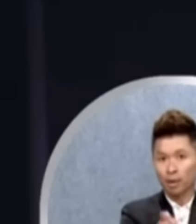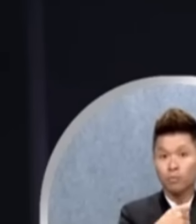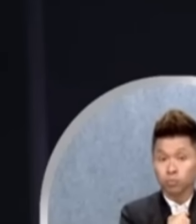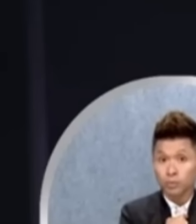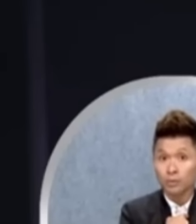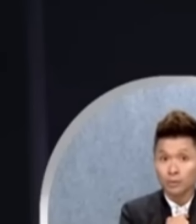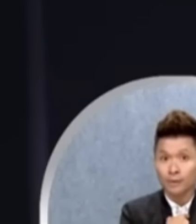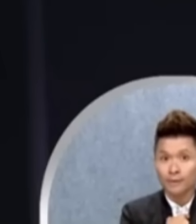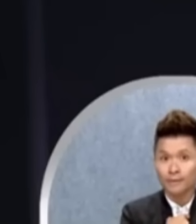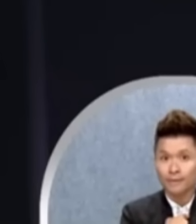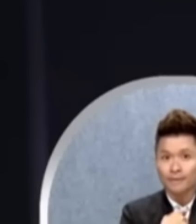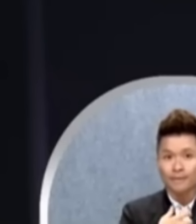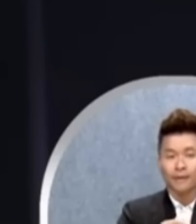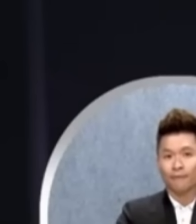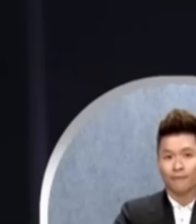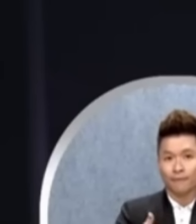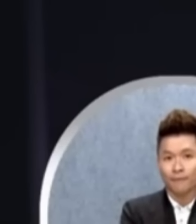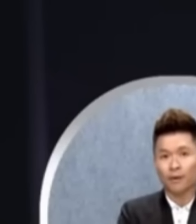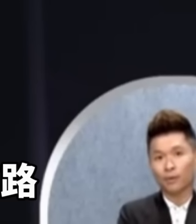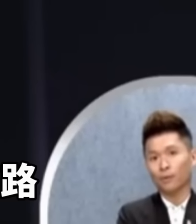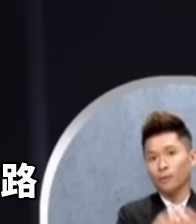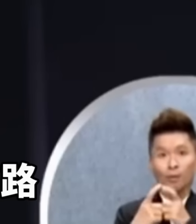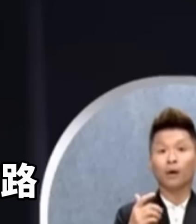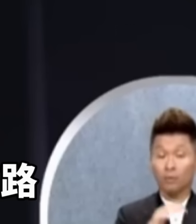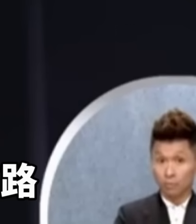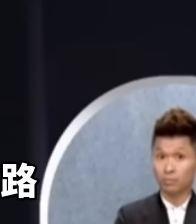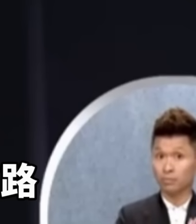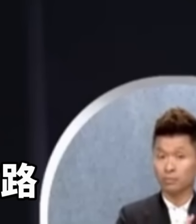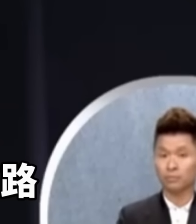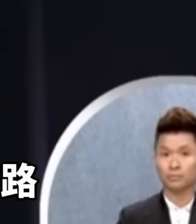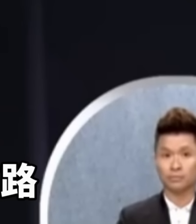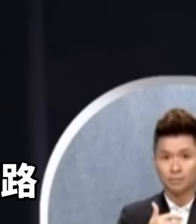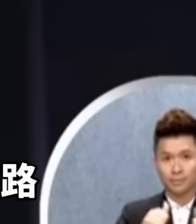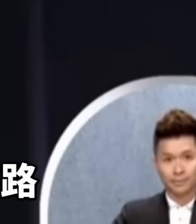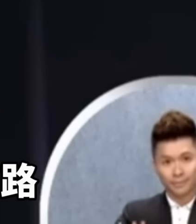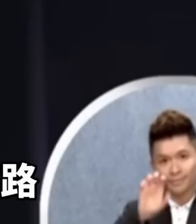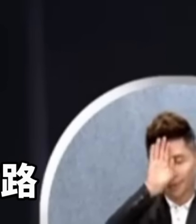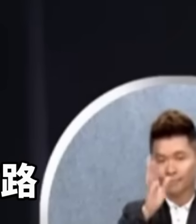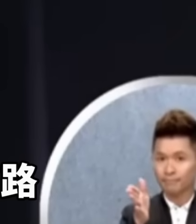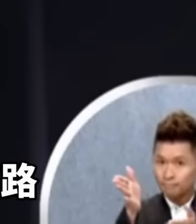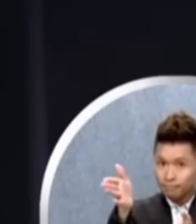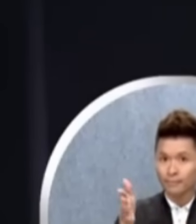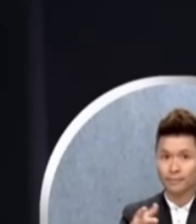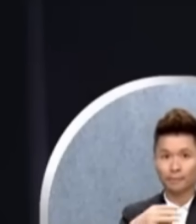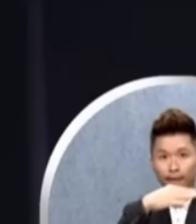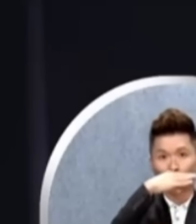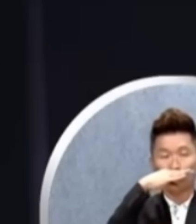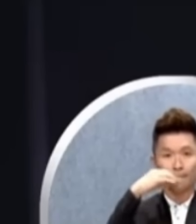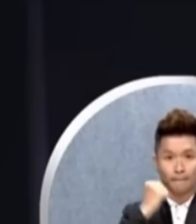反作用力一定會出現 因此 民進黨請你走一條高貴的道路 另外